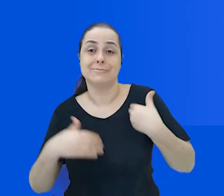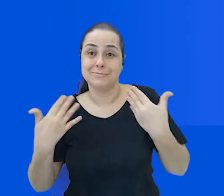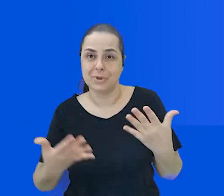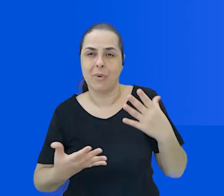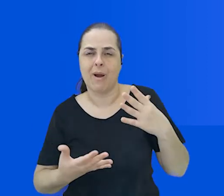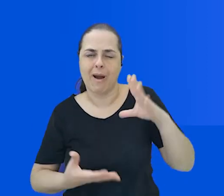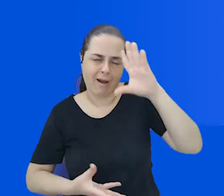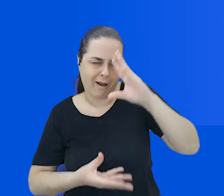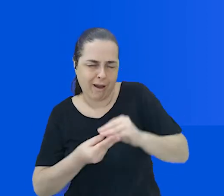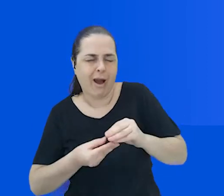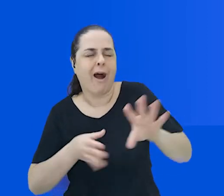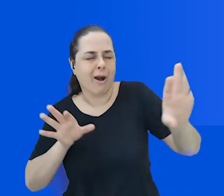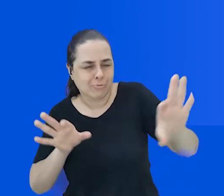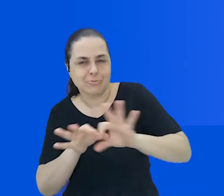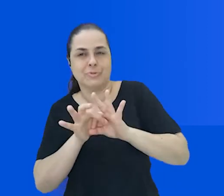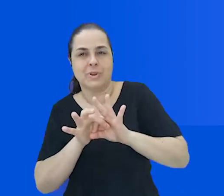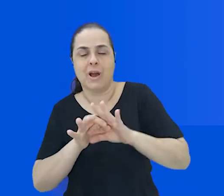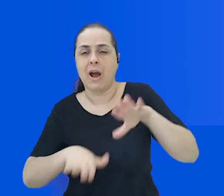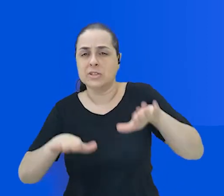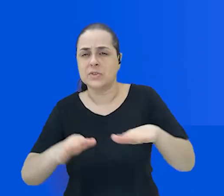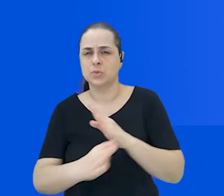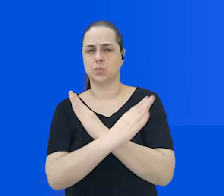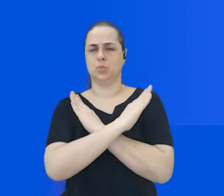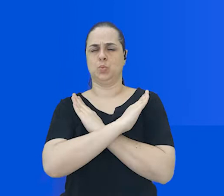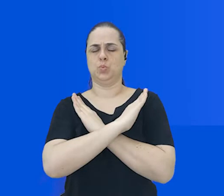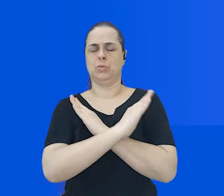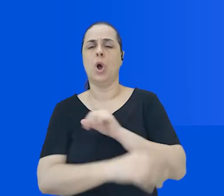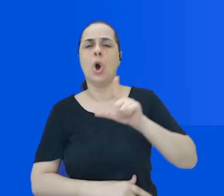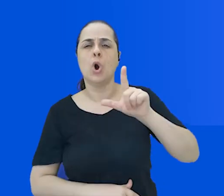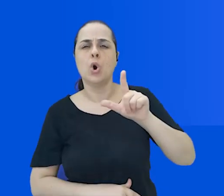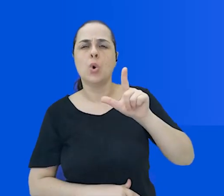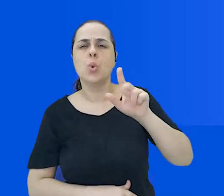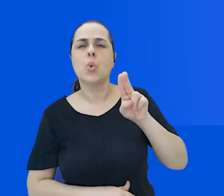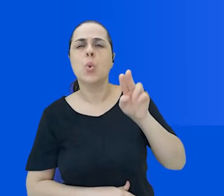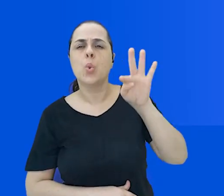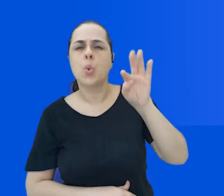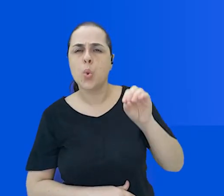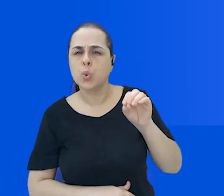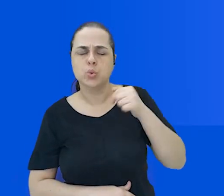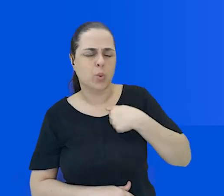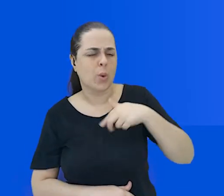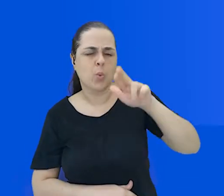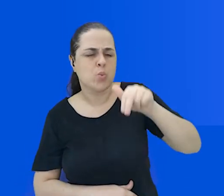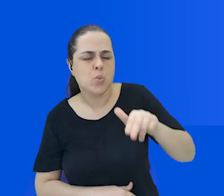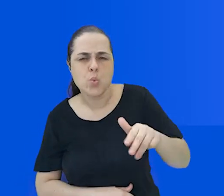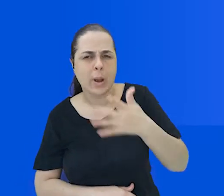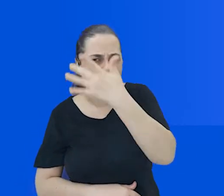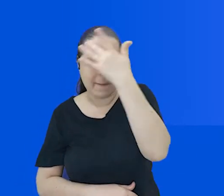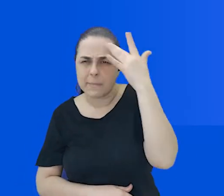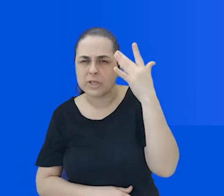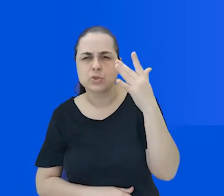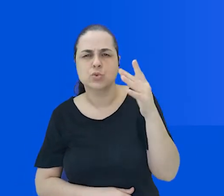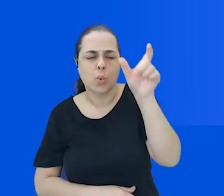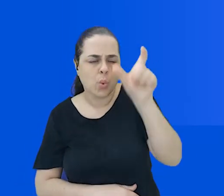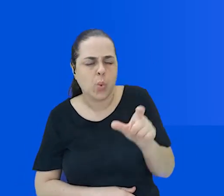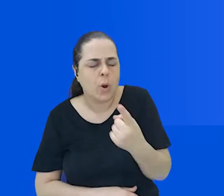Então, por mais que talvez eu nunca tenha vivido o luto de alguém referente da minha referência afetiva muito perto, eu nunca tenha perdido alguém